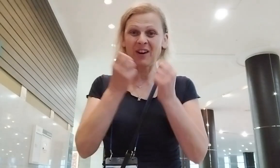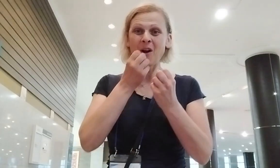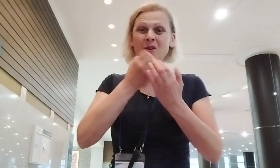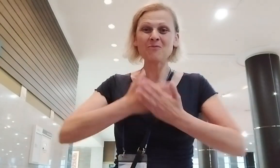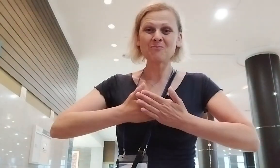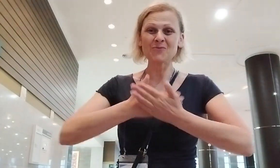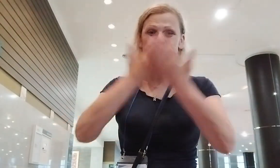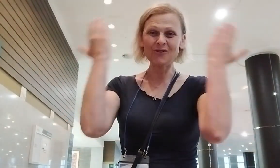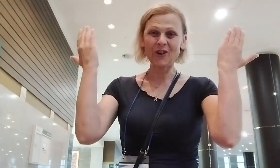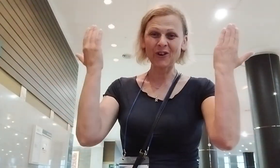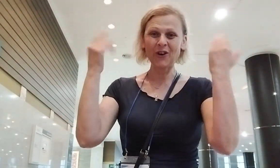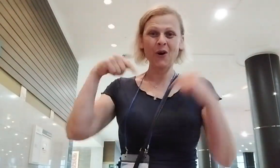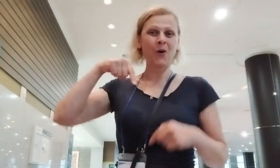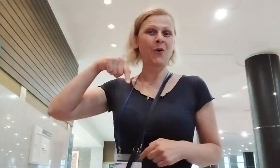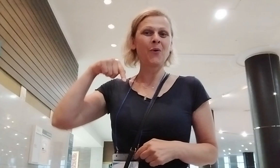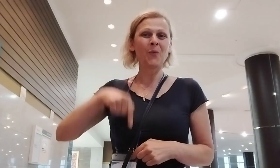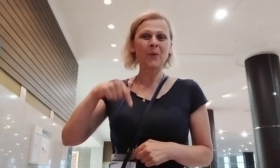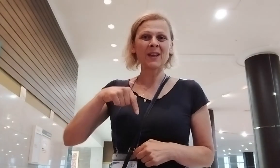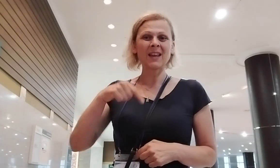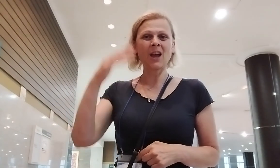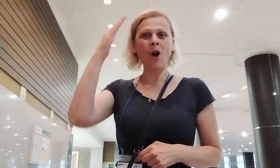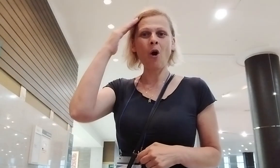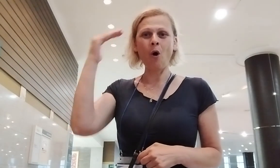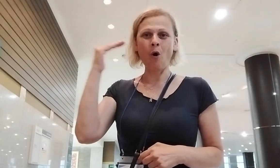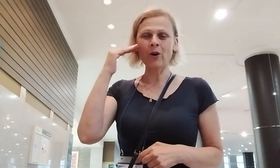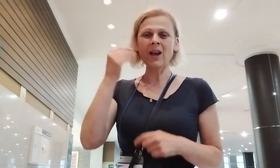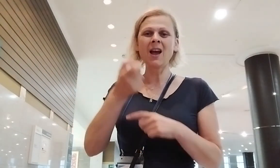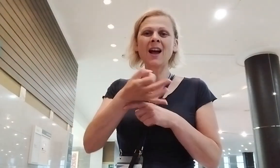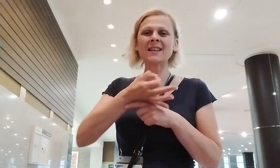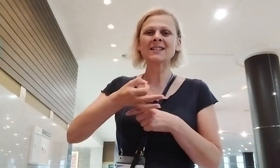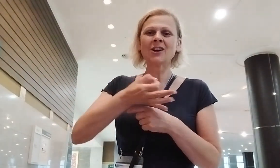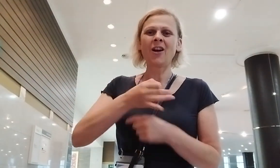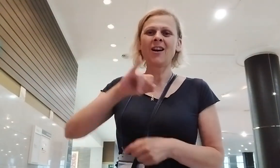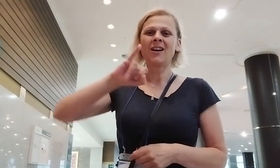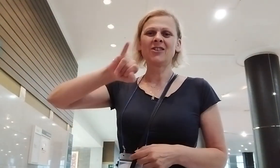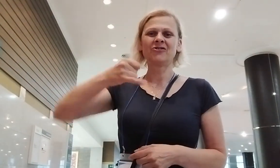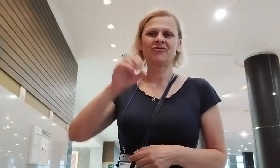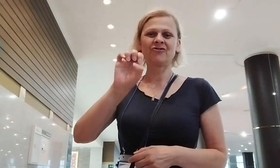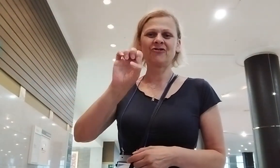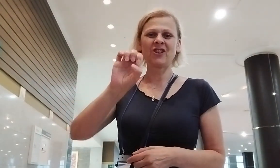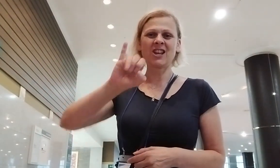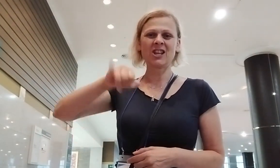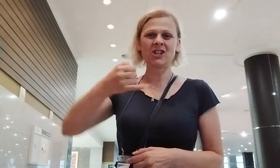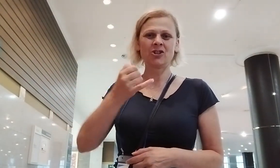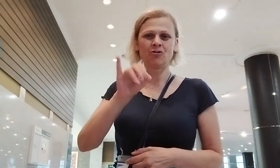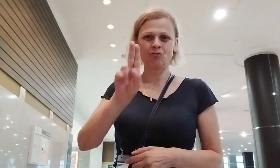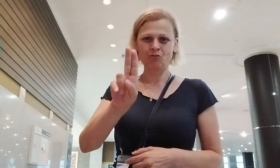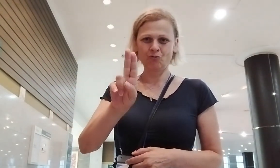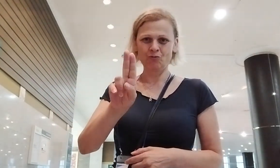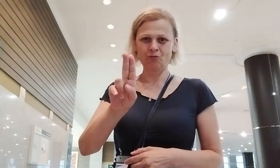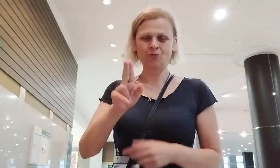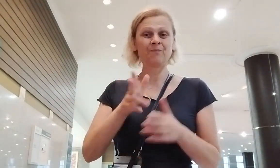Buongiorno! Siamo qui in Corea, nell’isola di Jeju